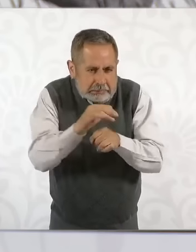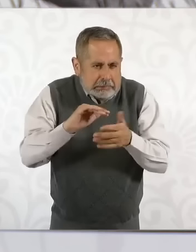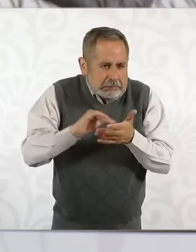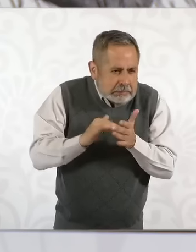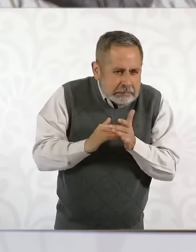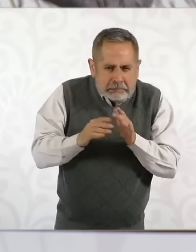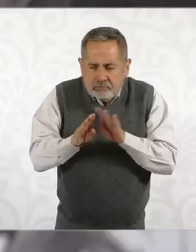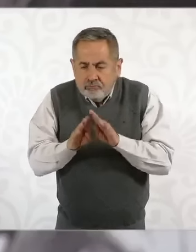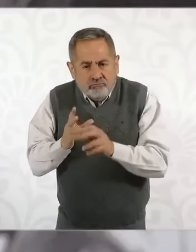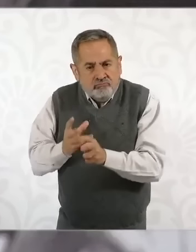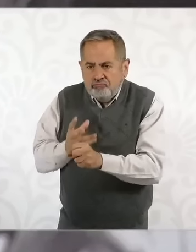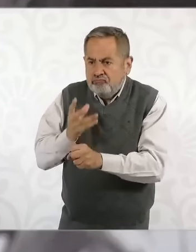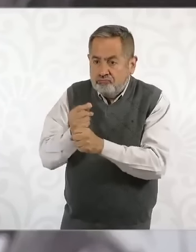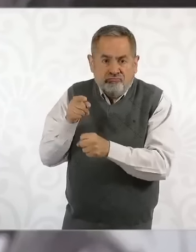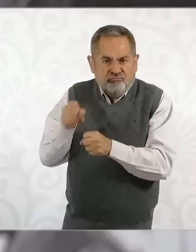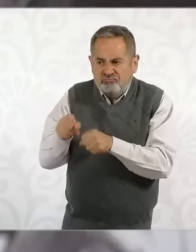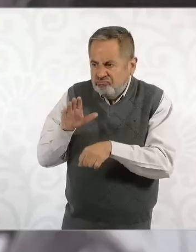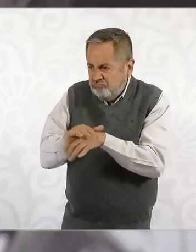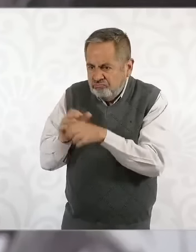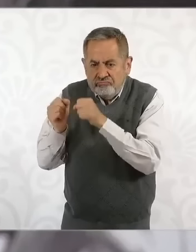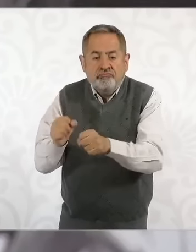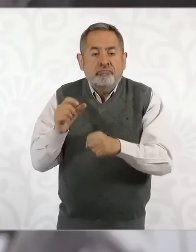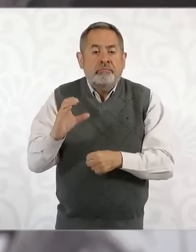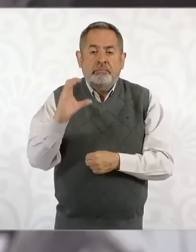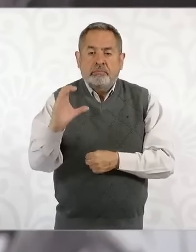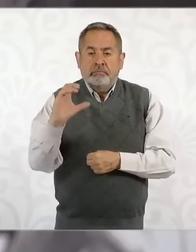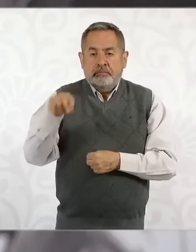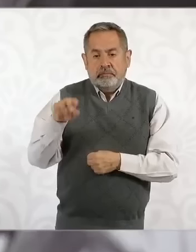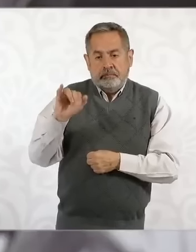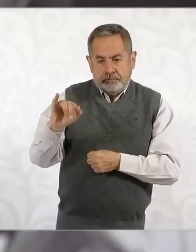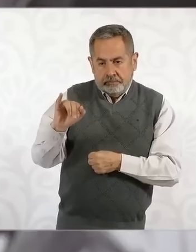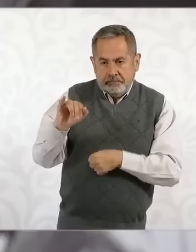un reforzamiento muy importante al Centro Nacional de Inteligencia. Ha crecido su estado de fuerza en